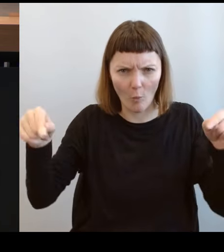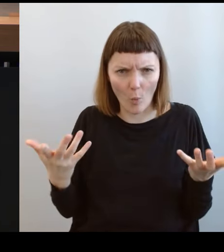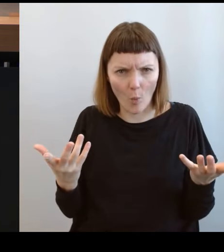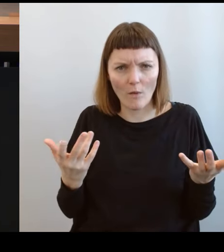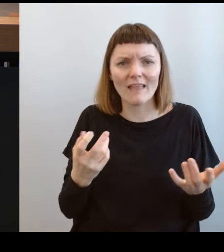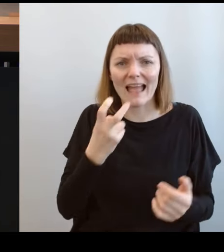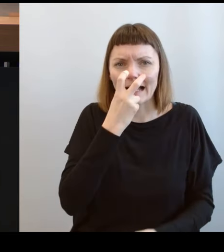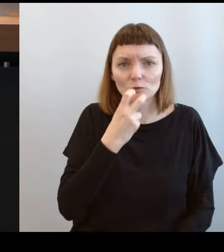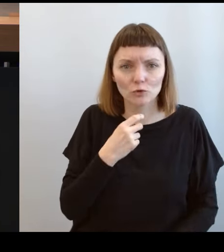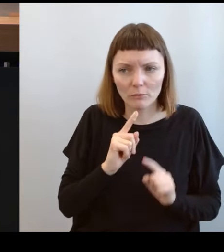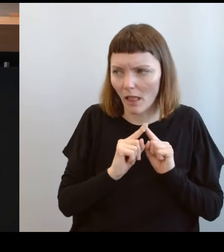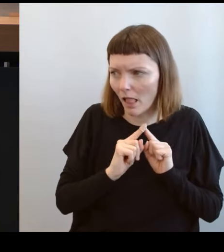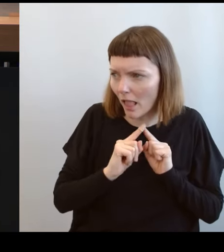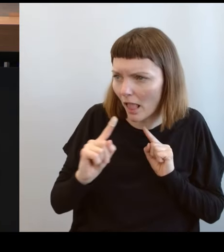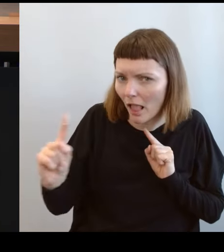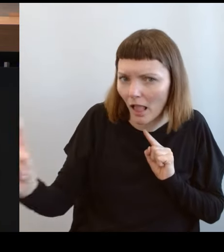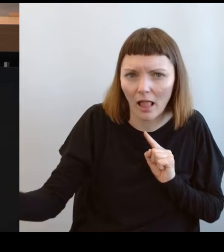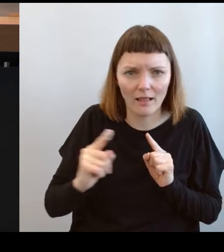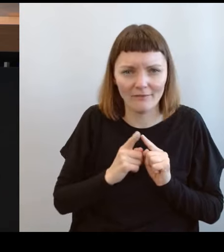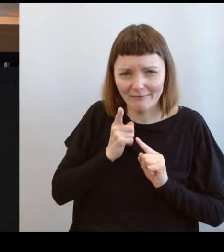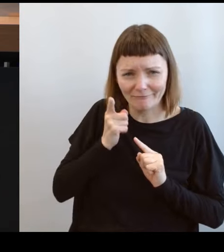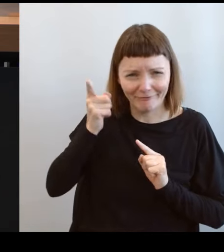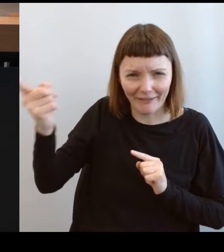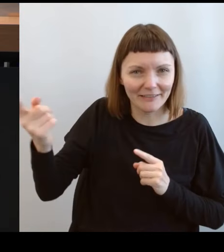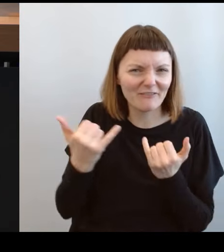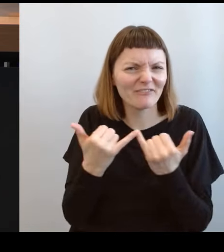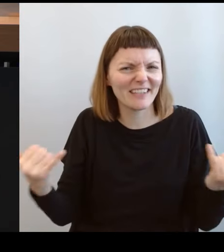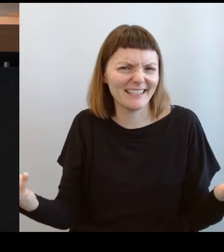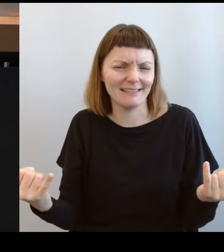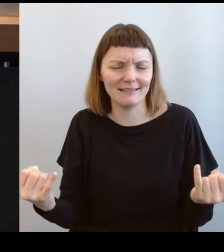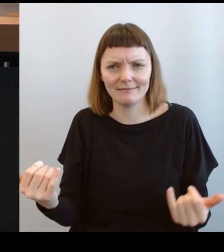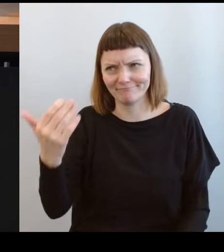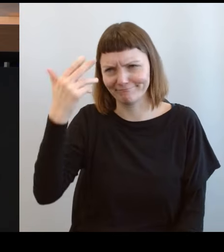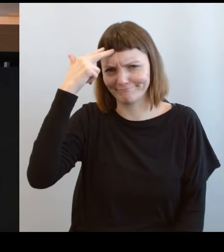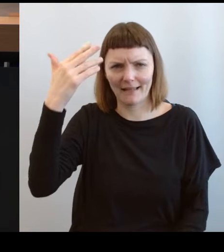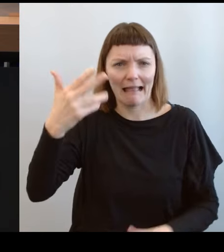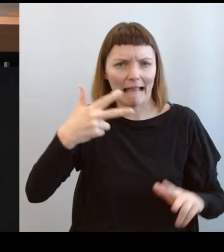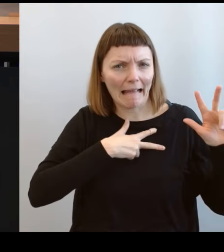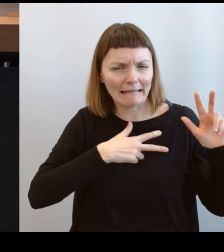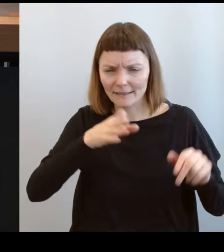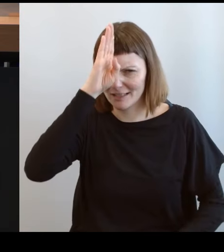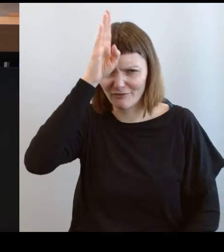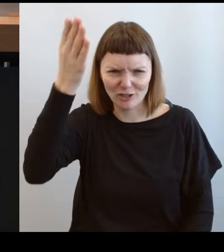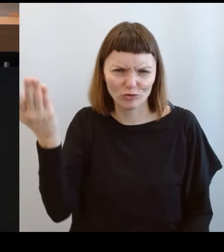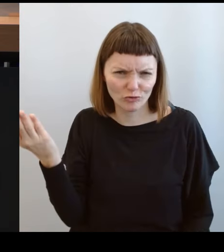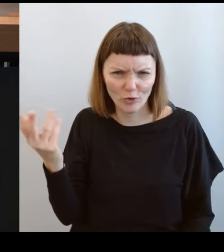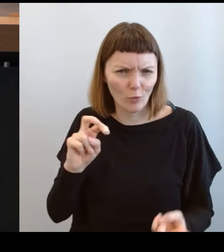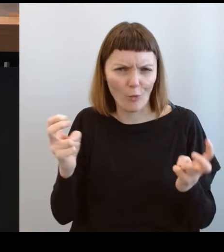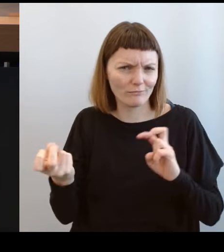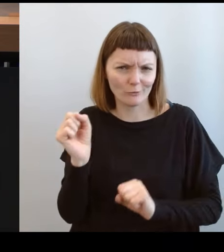Das ist völlig realitätsfremd. Viele Punkte da drin sind tatsächlich realitätsfremd und ich habe eher das Gefühl, da wird vom